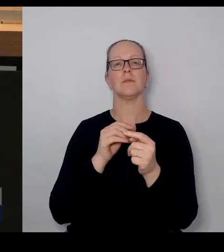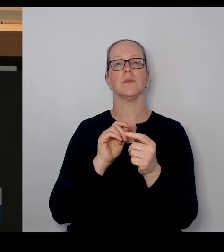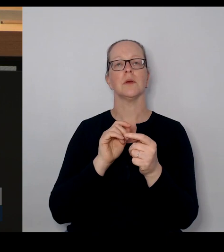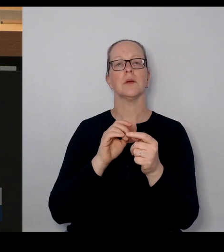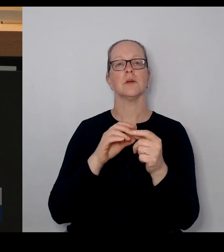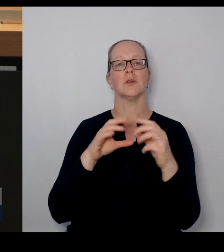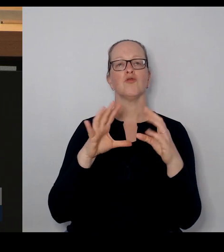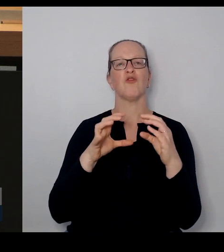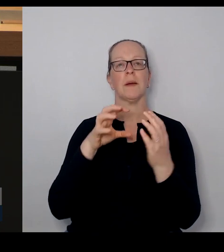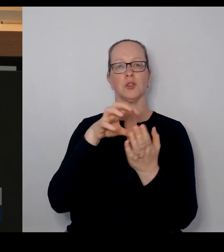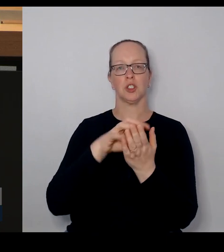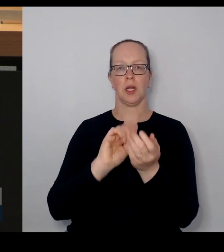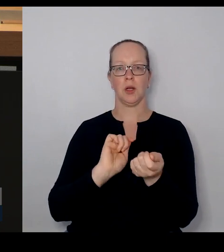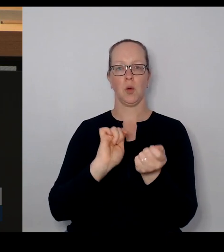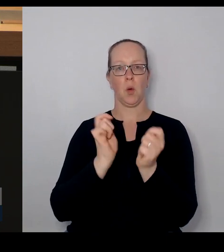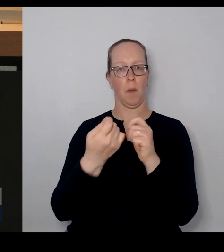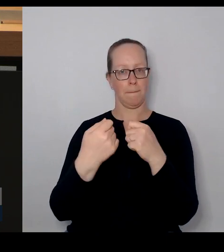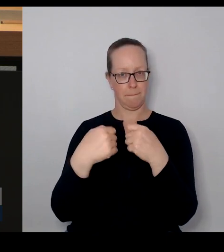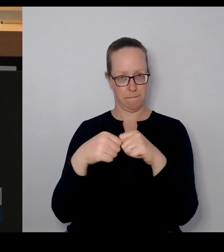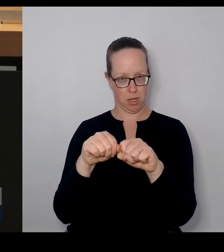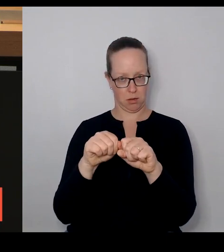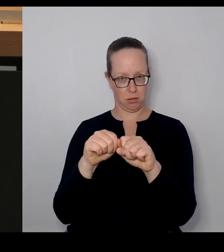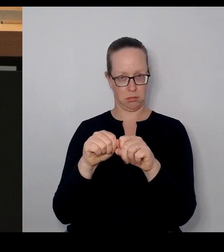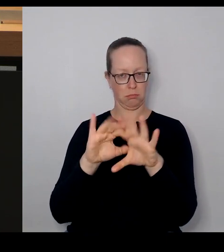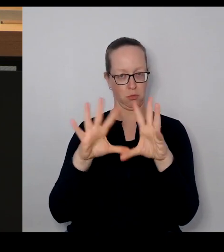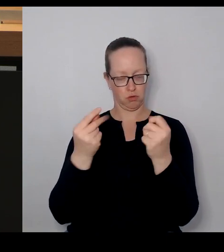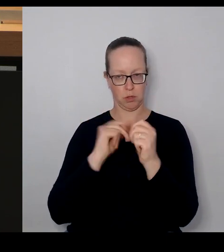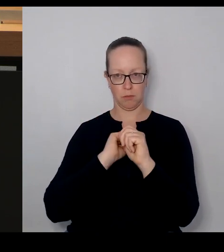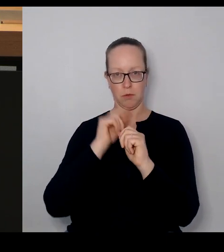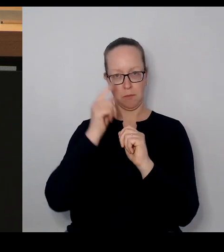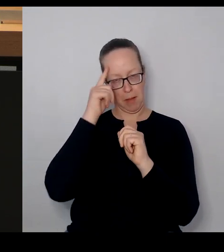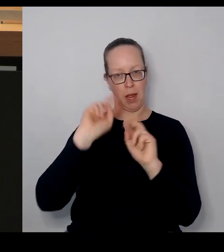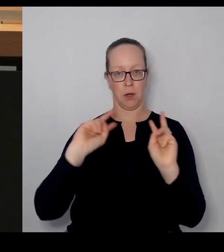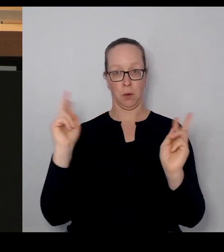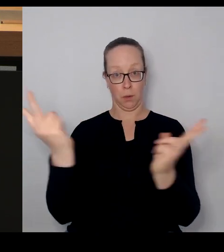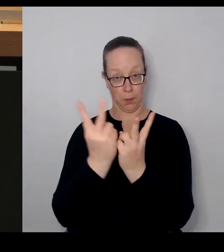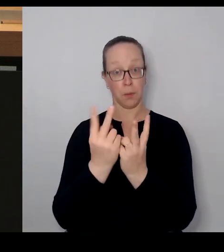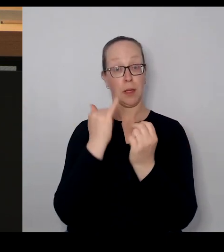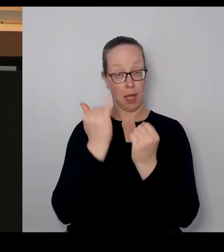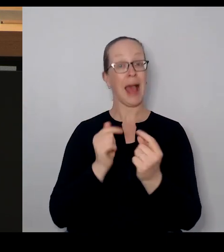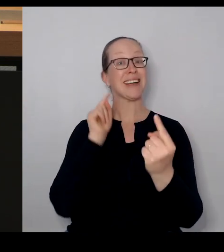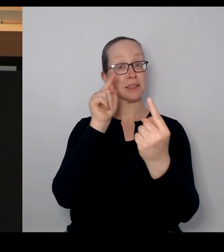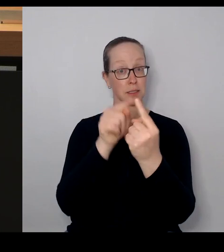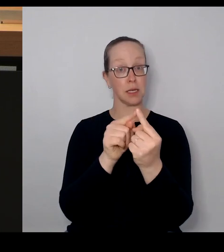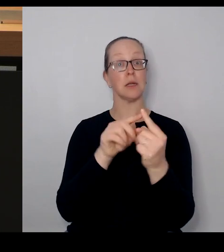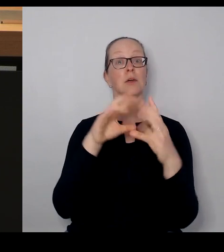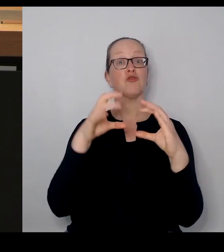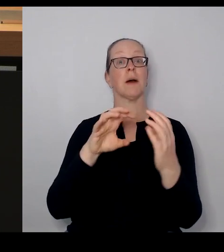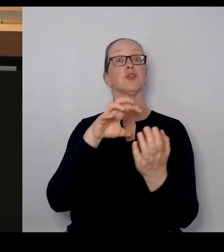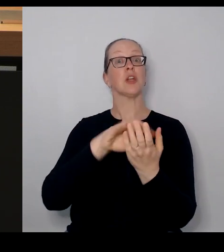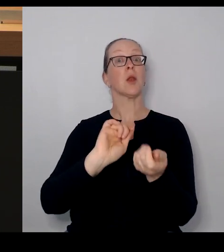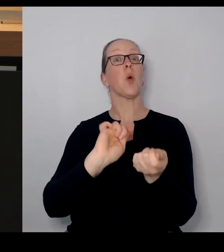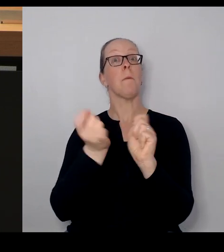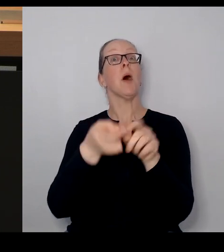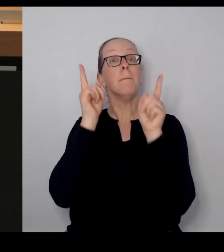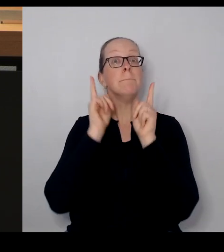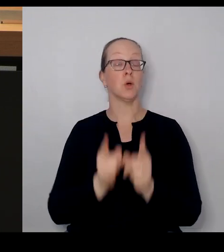zur Schwammstadt umgebaut werden. Allerdings nennen sie dazu ja gar keine konkreten Schritte und